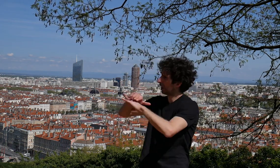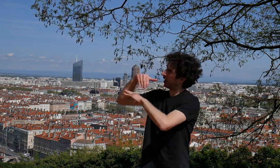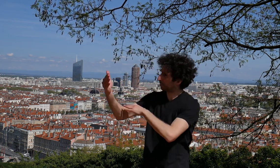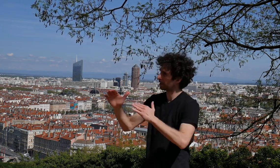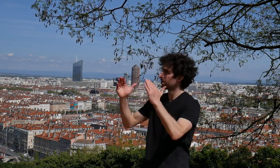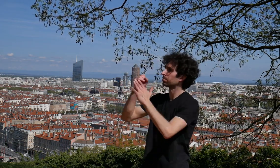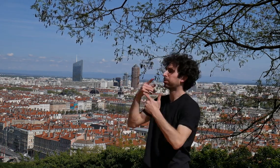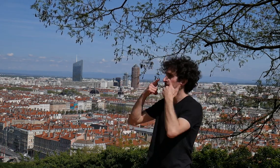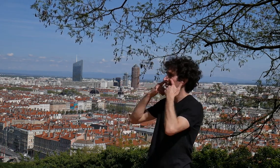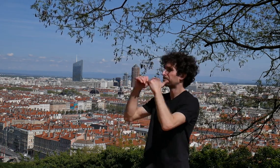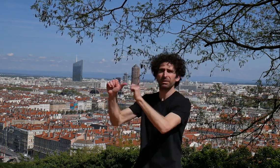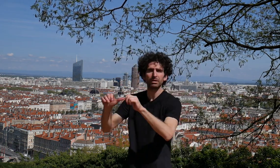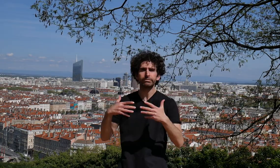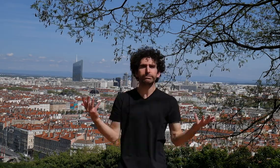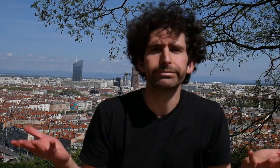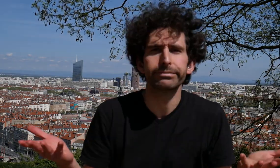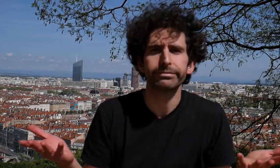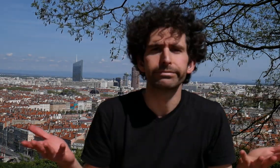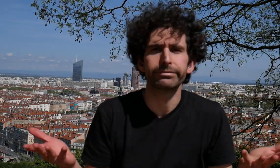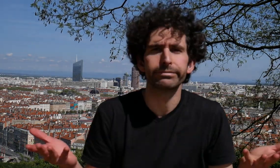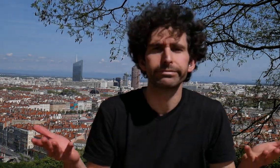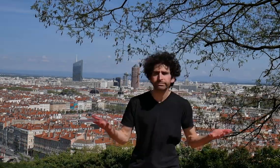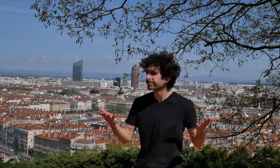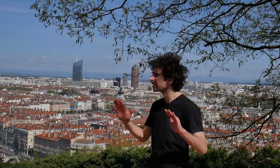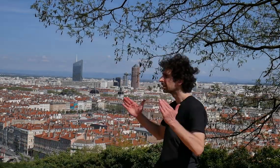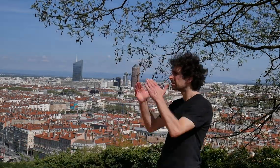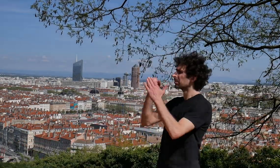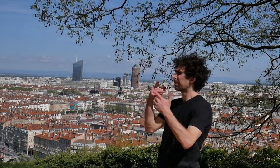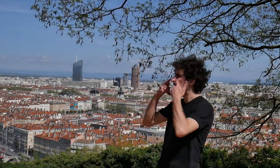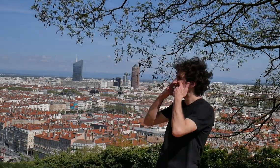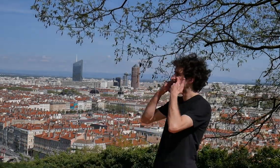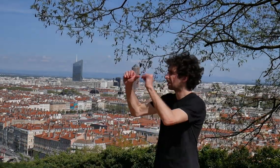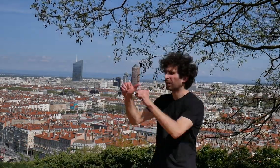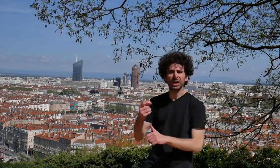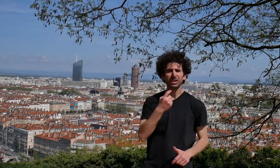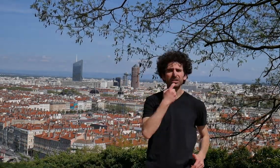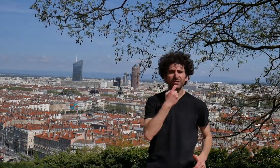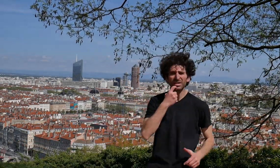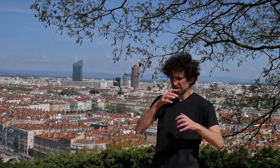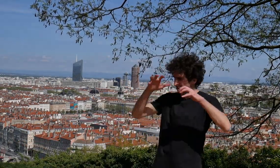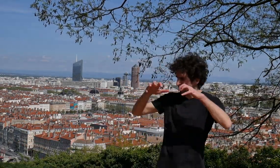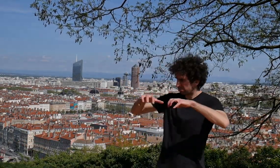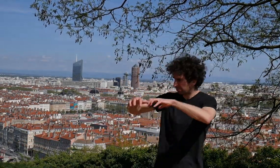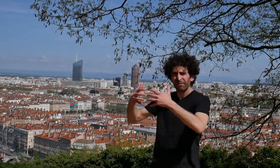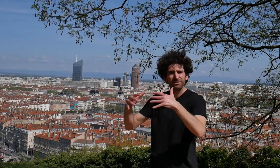et après on voit le Mont-Blanc. Mais alors ? Quand on voit le Mont-Blanc, comment savoir si la pluie